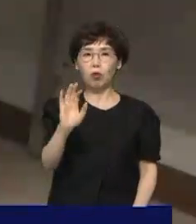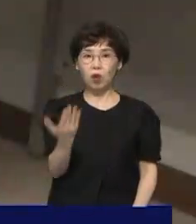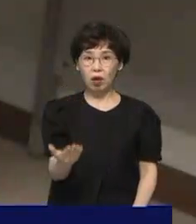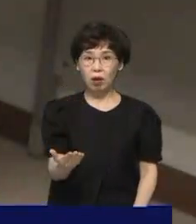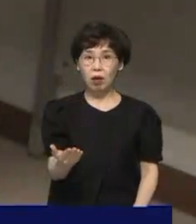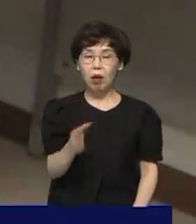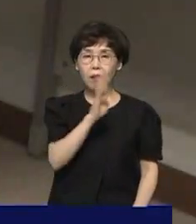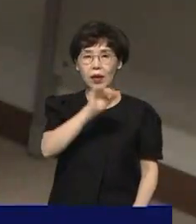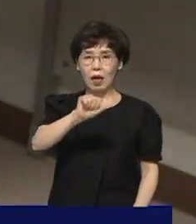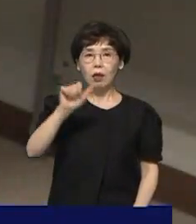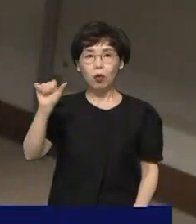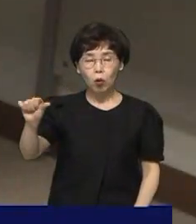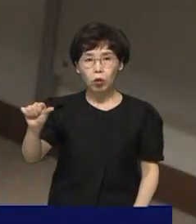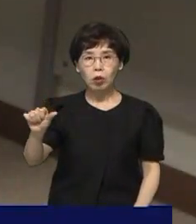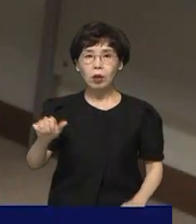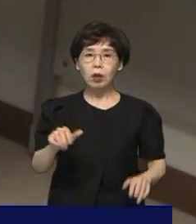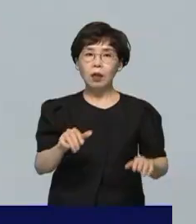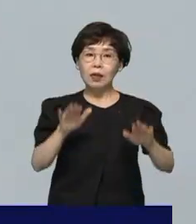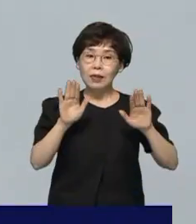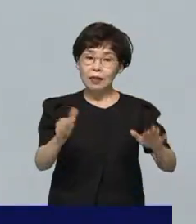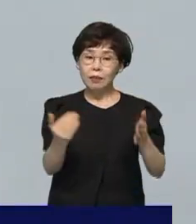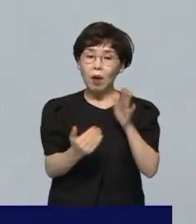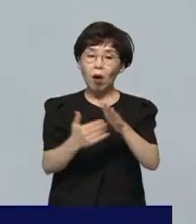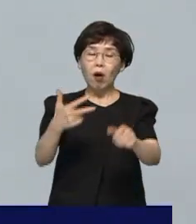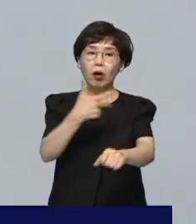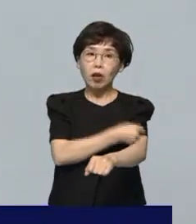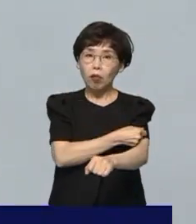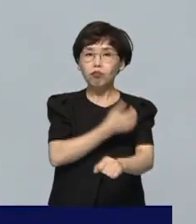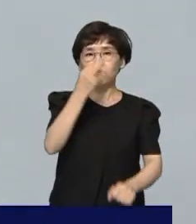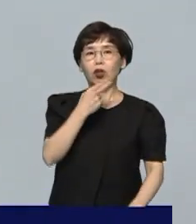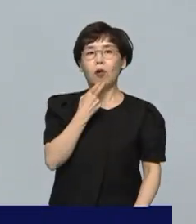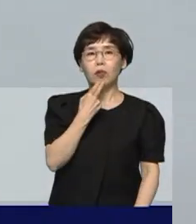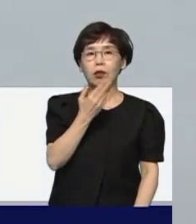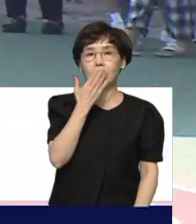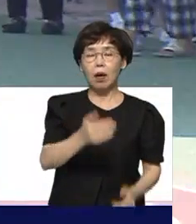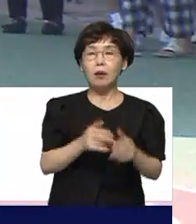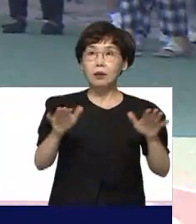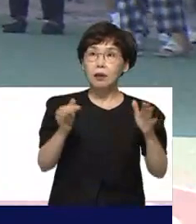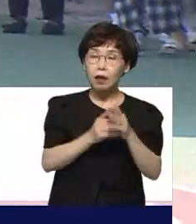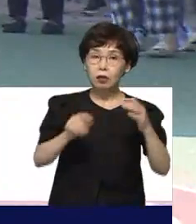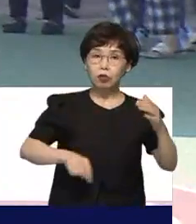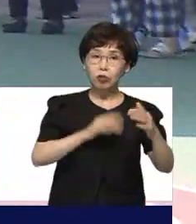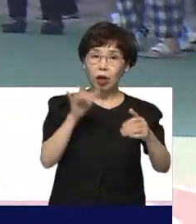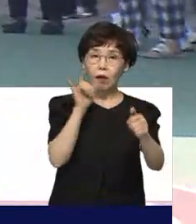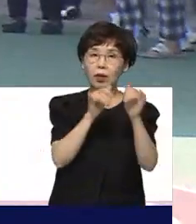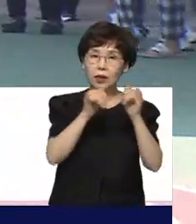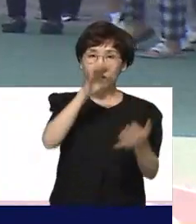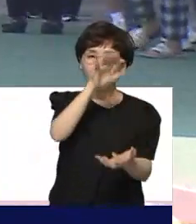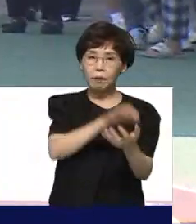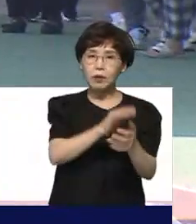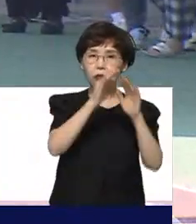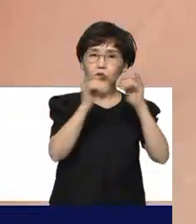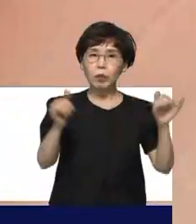차지하고 있습니다. BA.5는 기존 면역 체계를 회피할 수 있습니다. 지금까지 국내 누적 확진자는 전 국민의